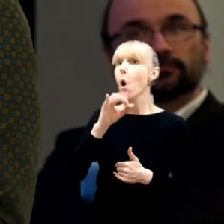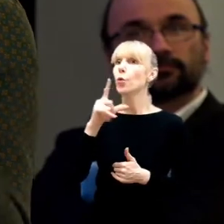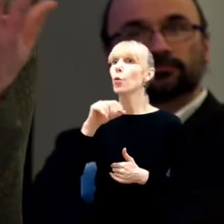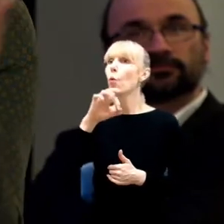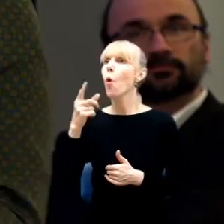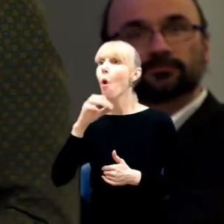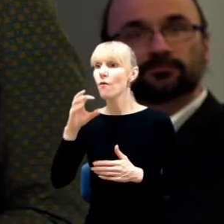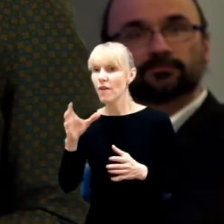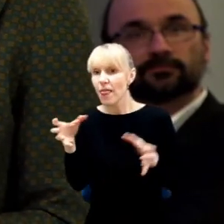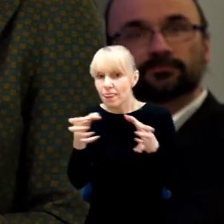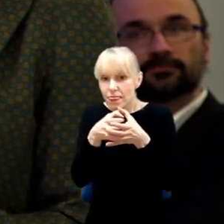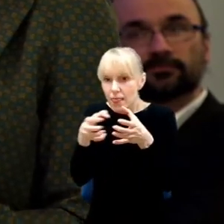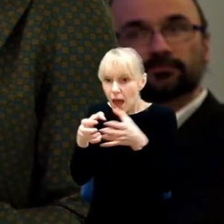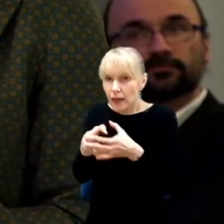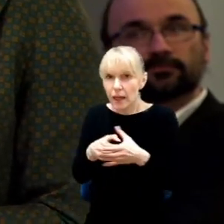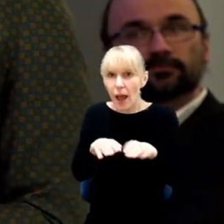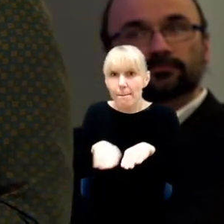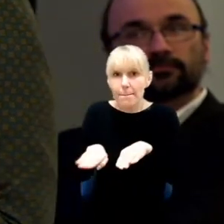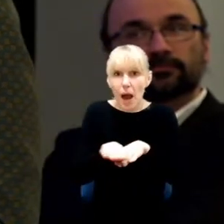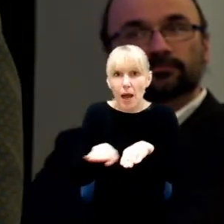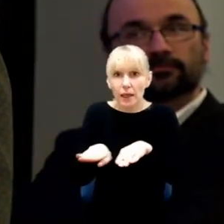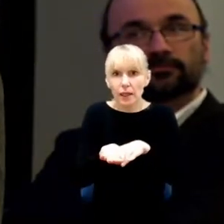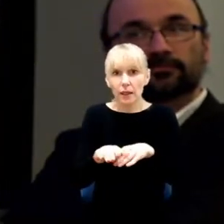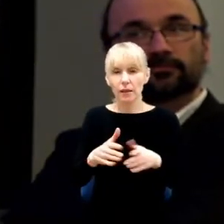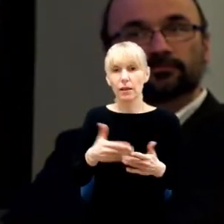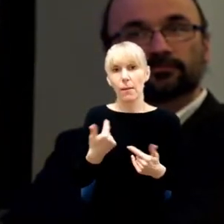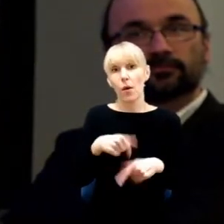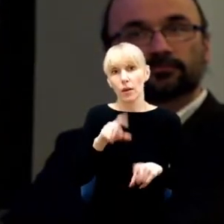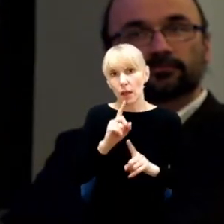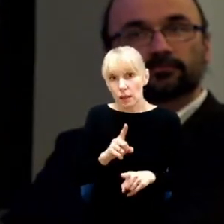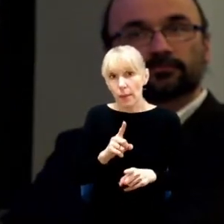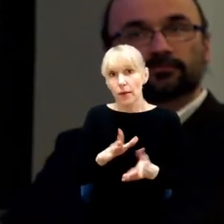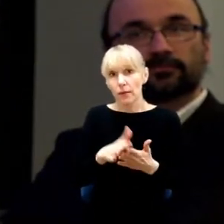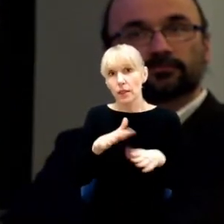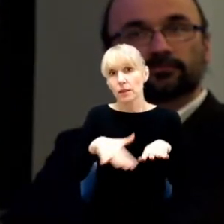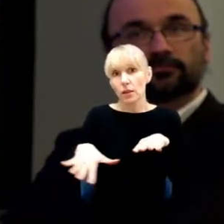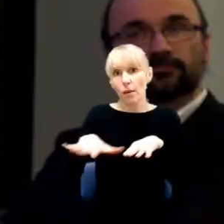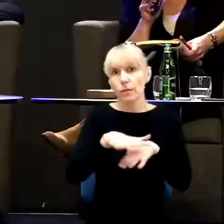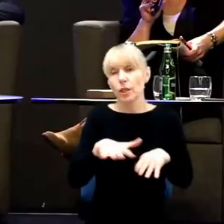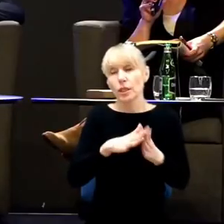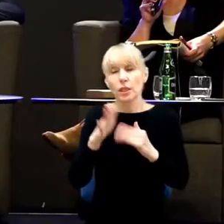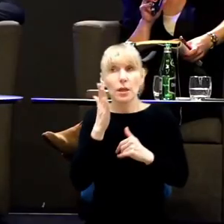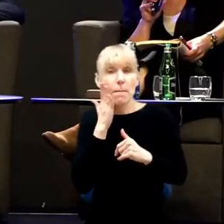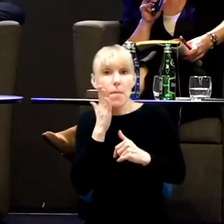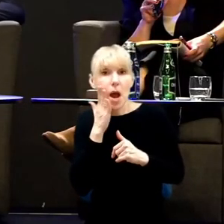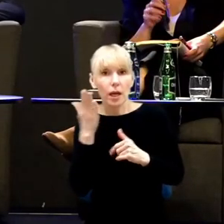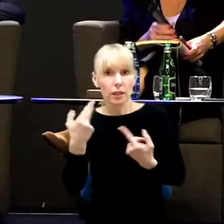to taka refleksja, bo faktycznie trzeba przestrzeń oddać mieszkańcom. W Katowicach się pojawiły.